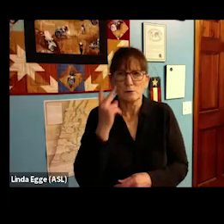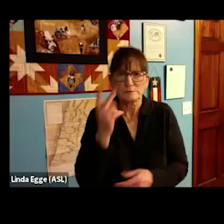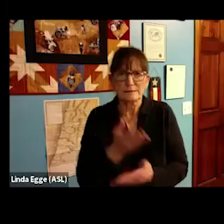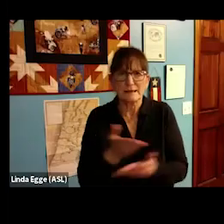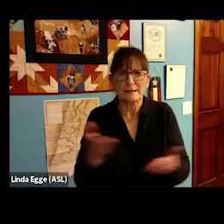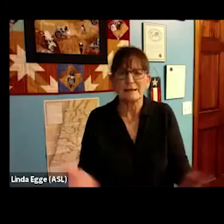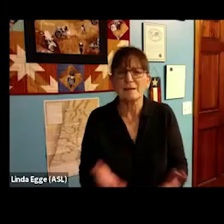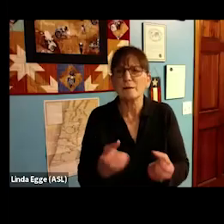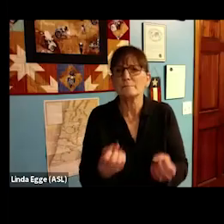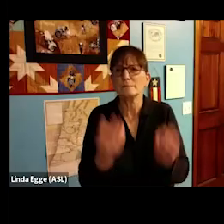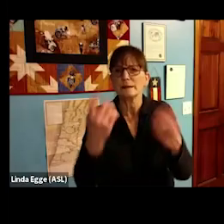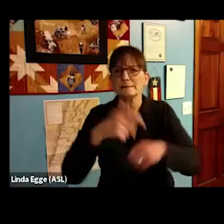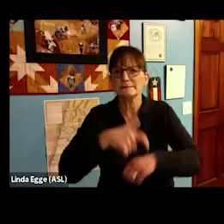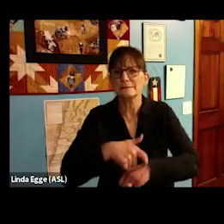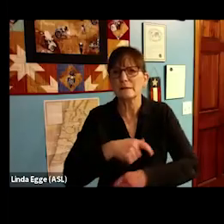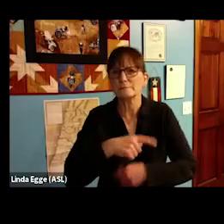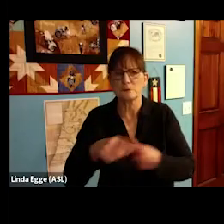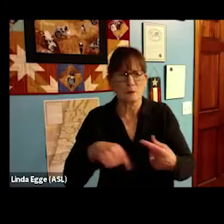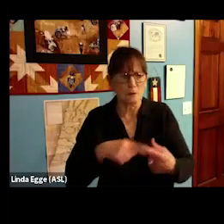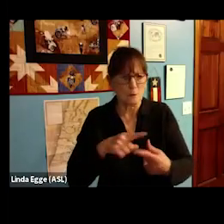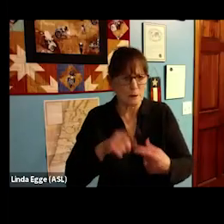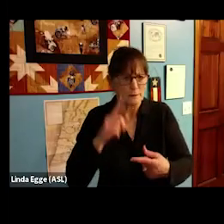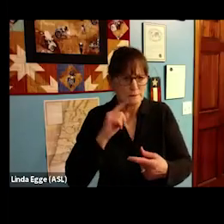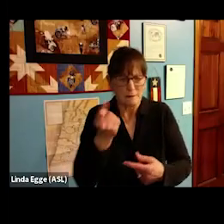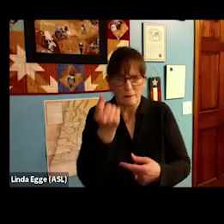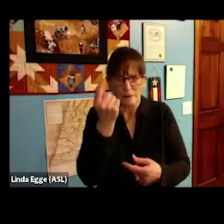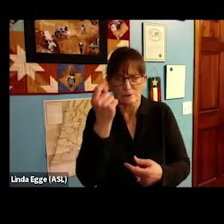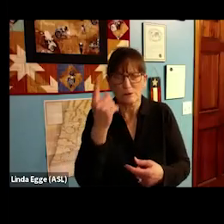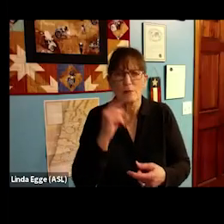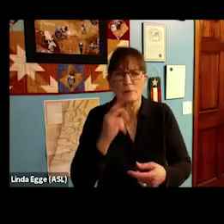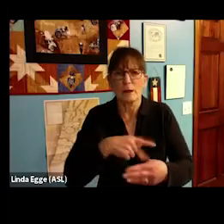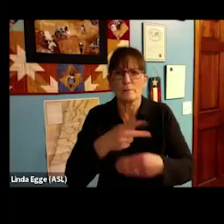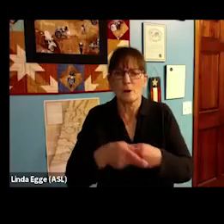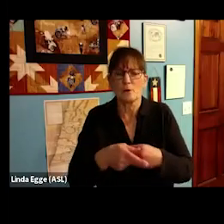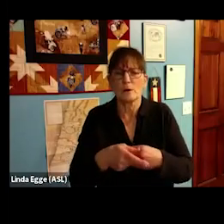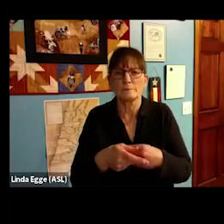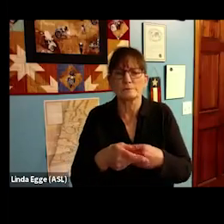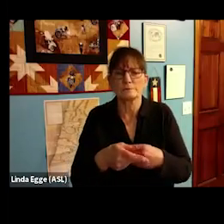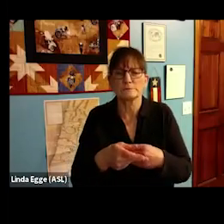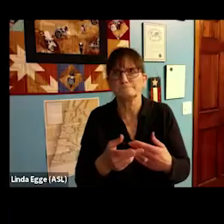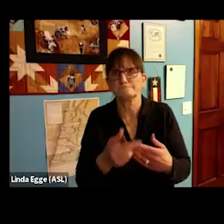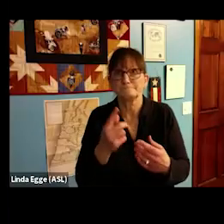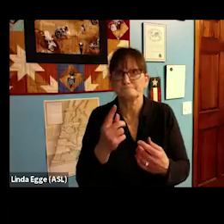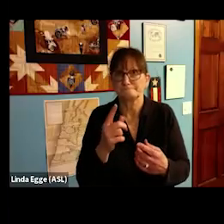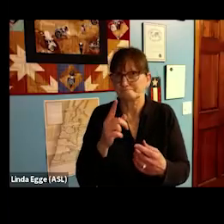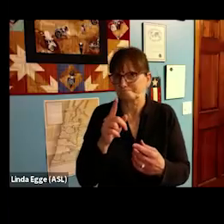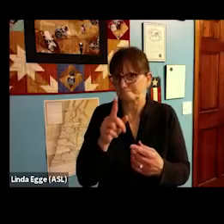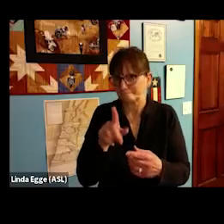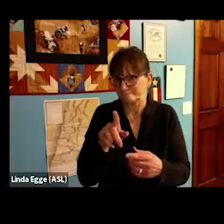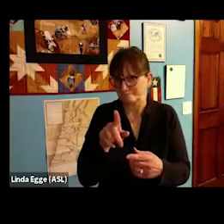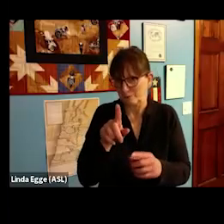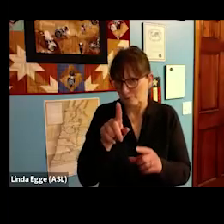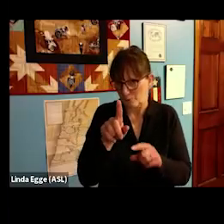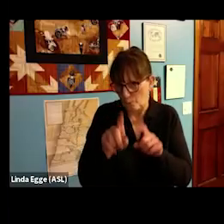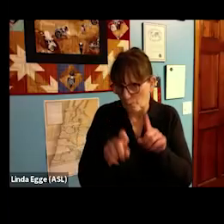Y estoy muy feliz y orgullosa de ser parte de SOAR como socia de SOAR. Me encanta el hecho de que todo lo que comparto con ustedes